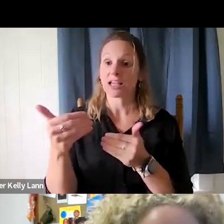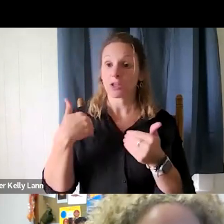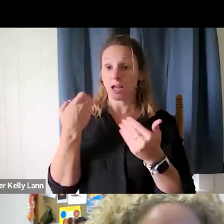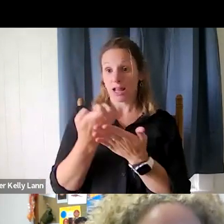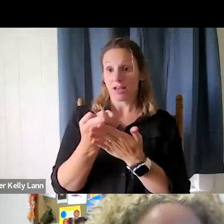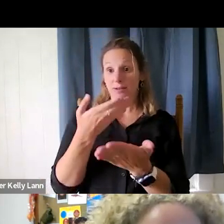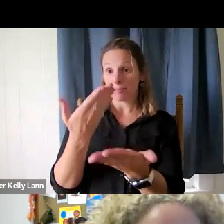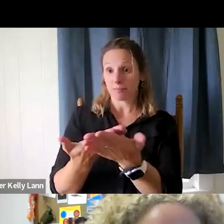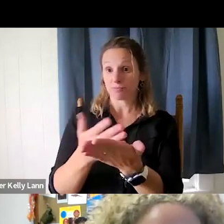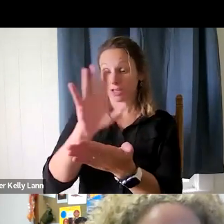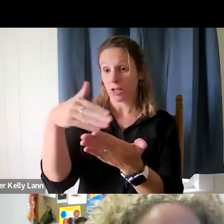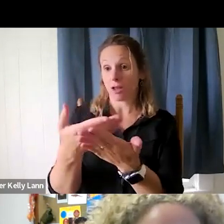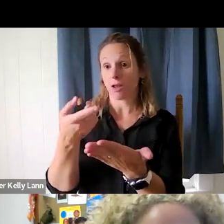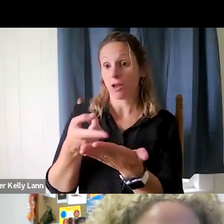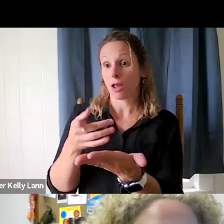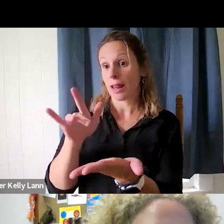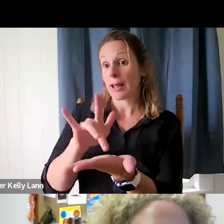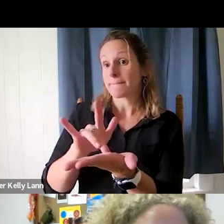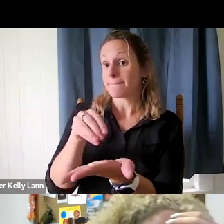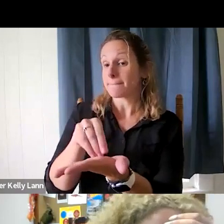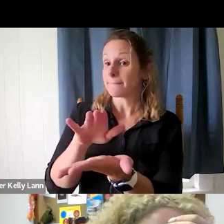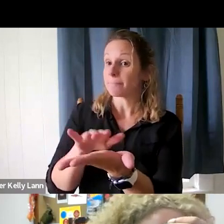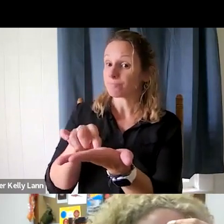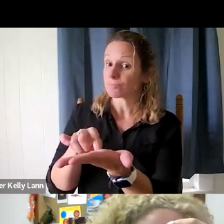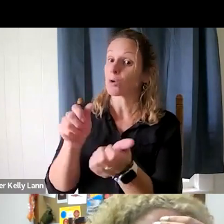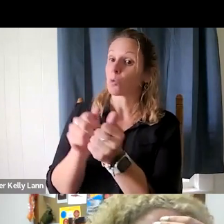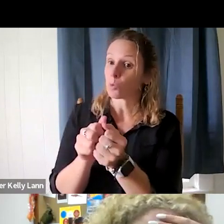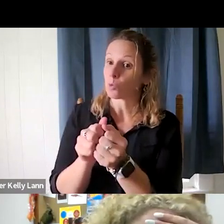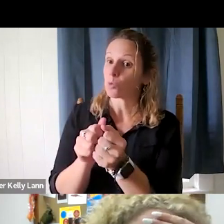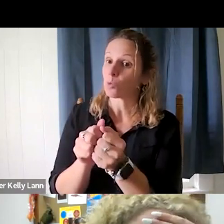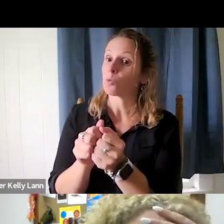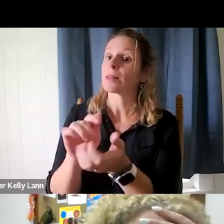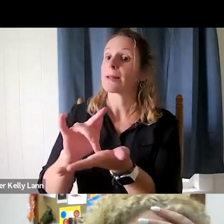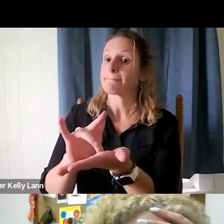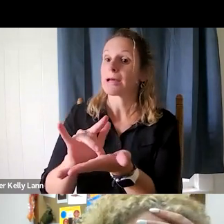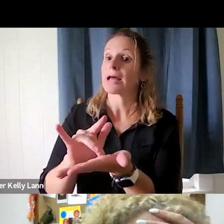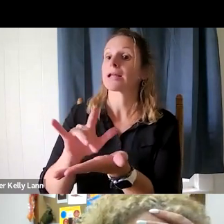en los registros médicos junto con la documentación médica,